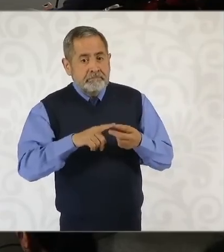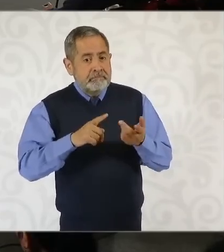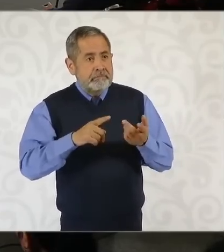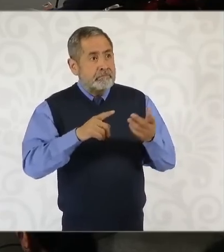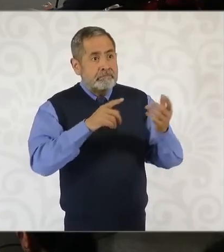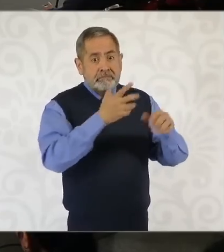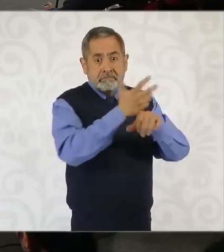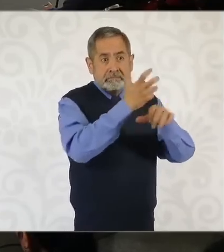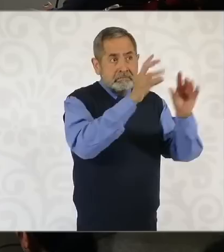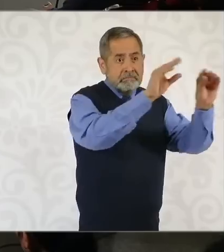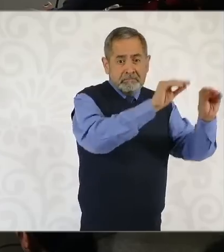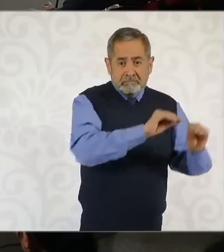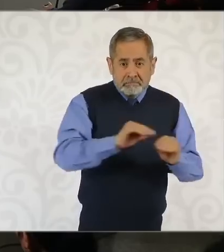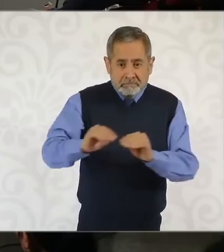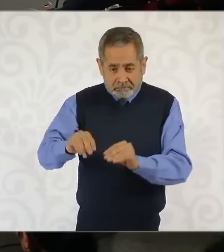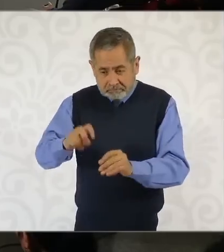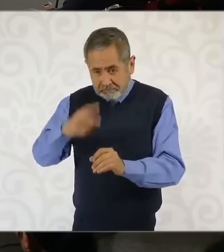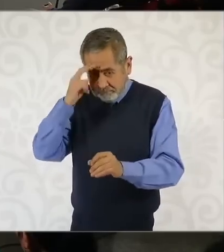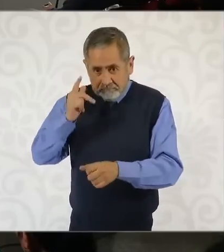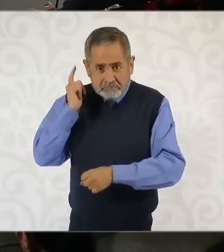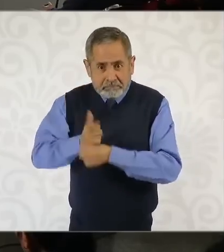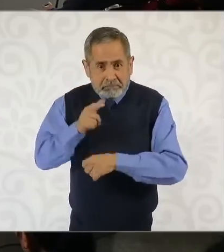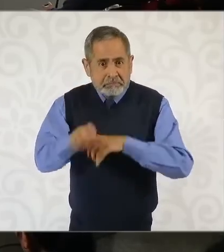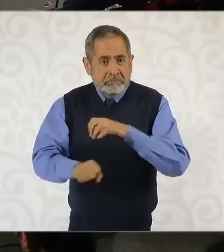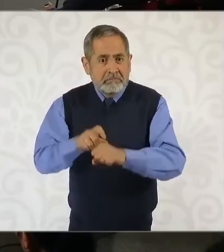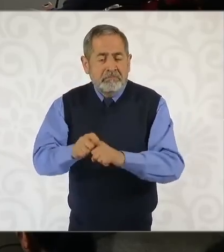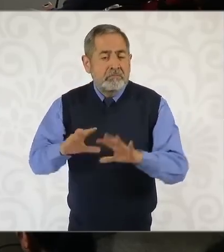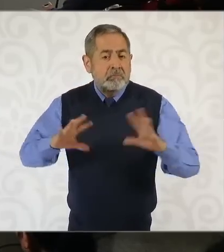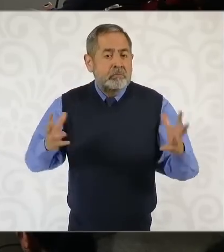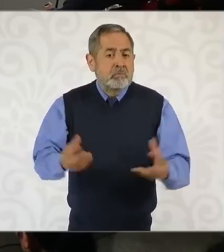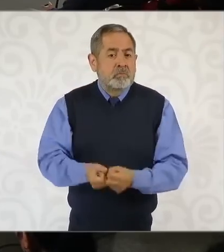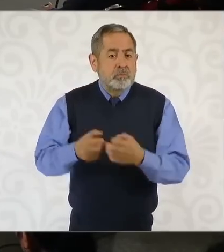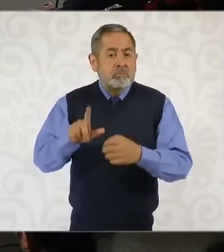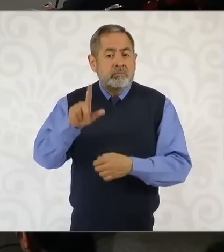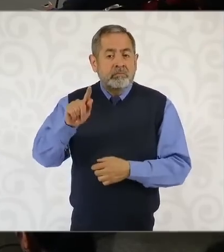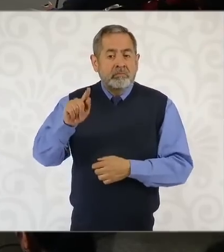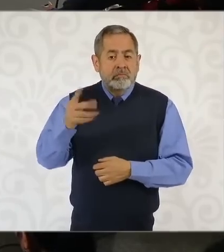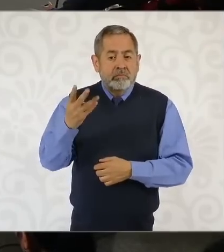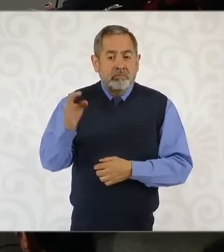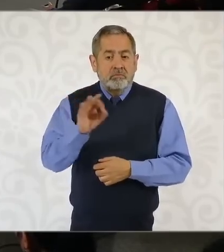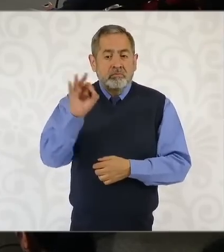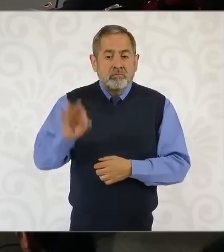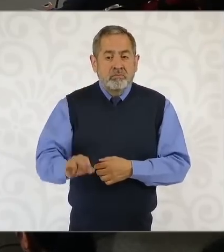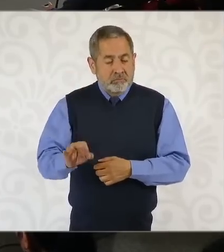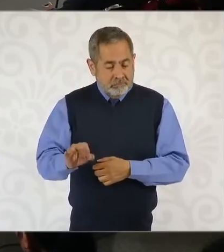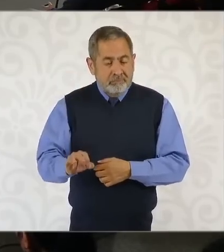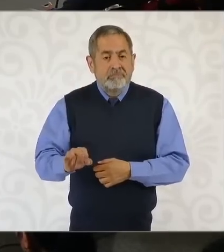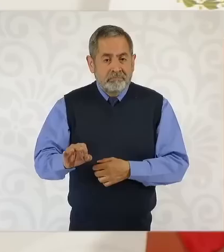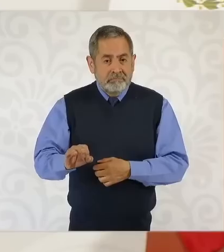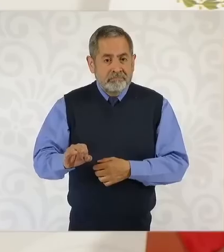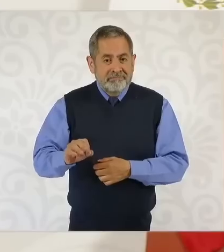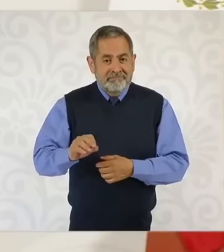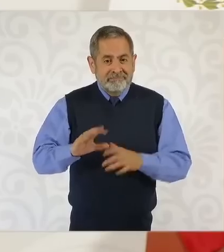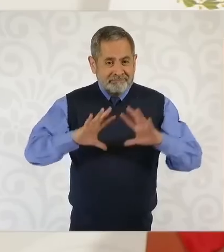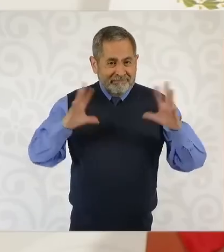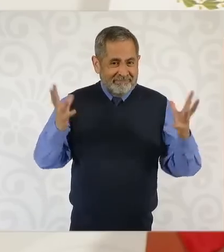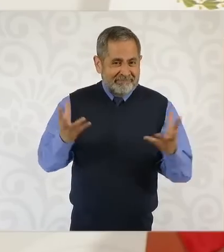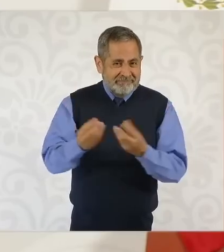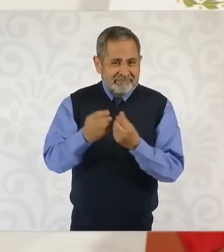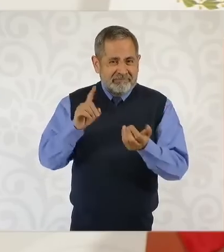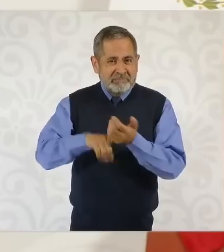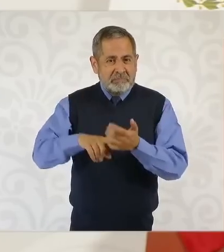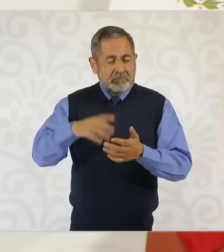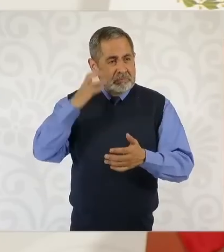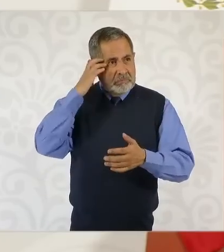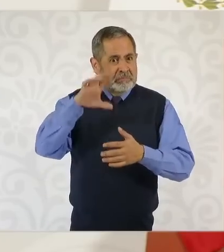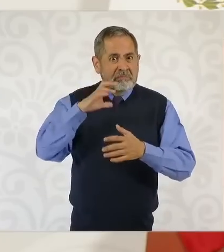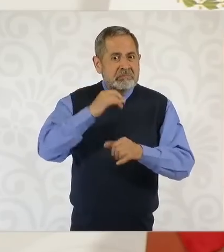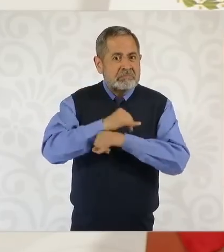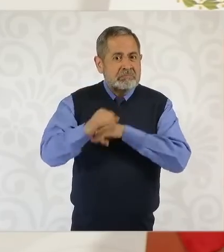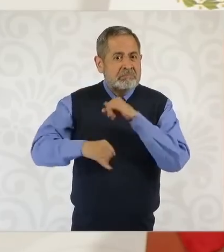el 2017 y 2021 representan el 74 de todo el crimen internacional relacionado con